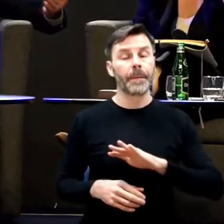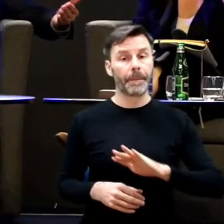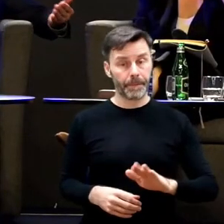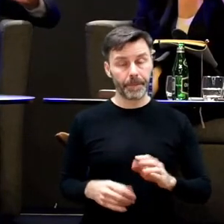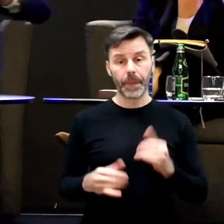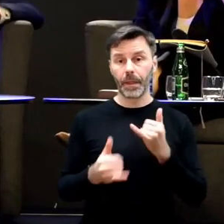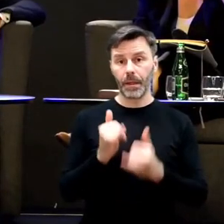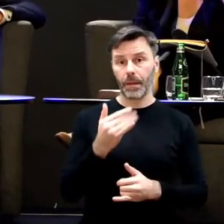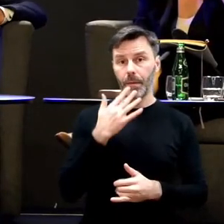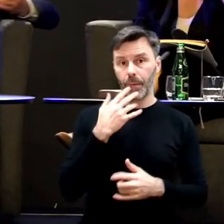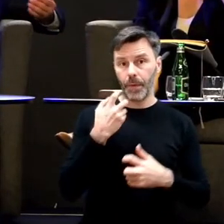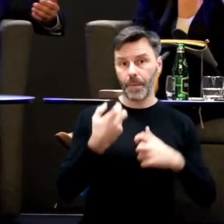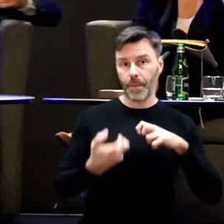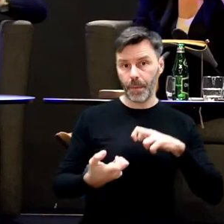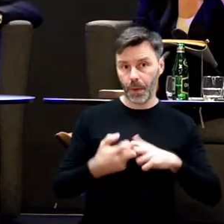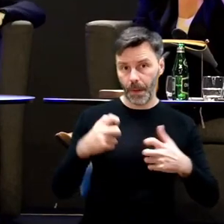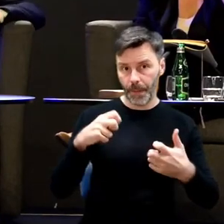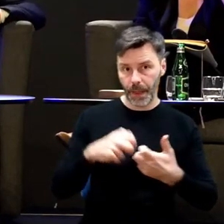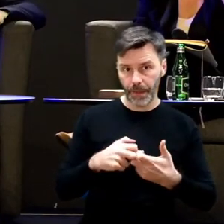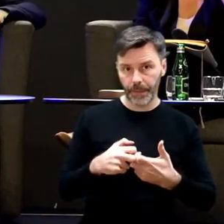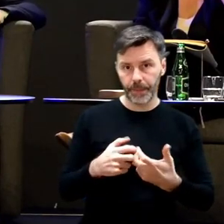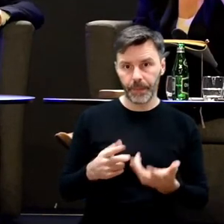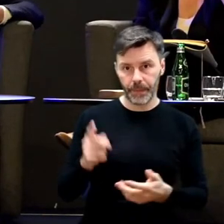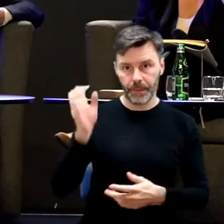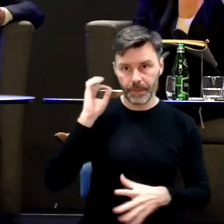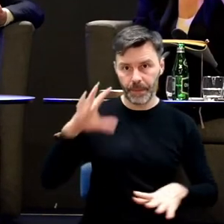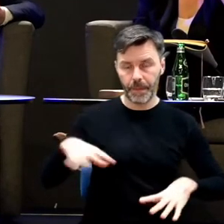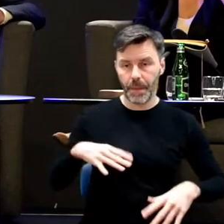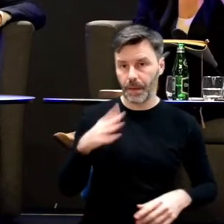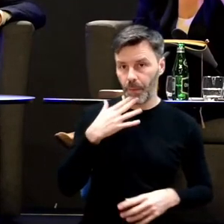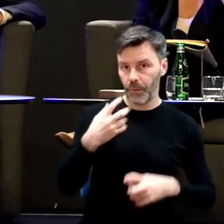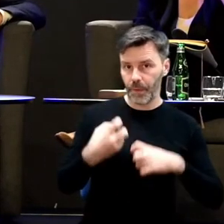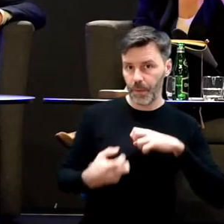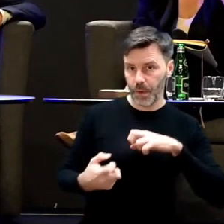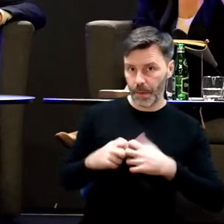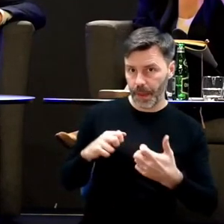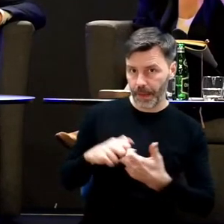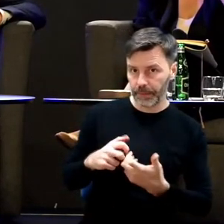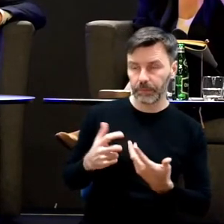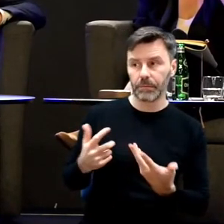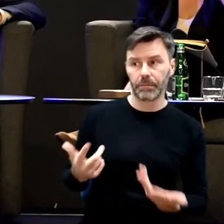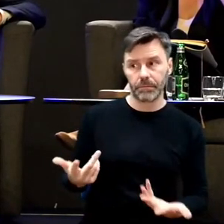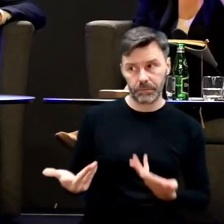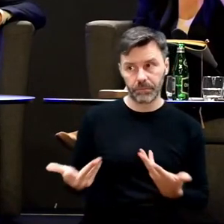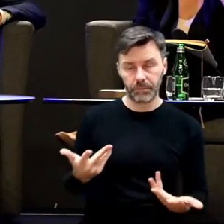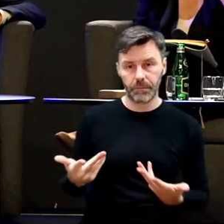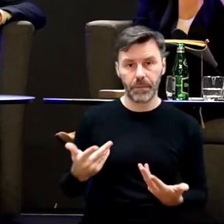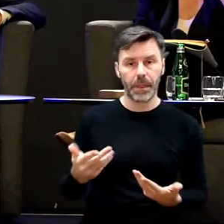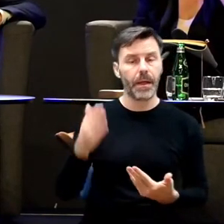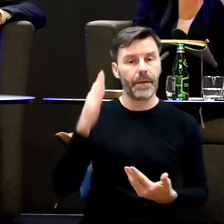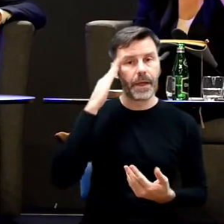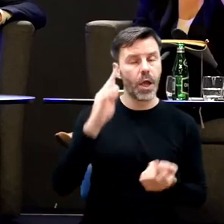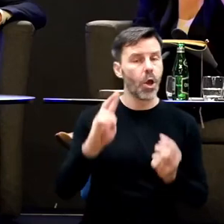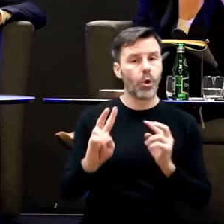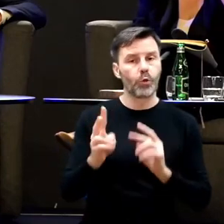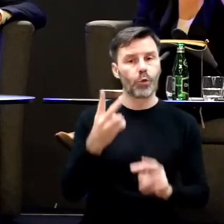a tak rozumiem wypowiedź tutaj Pani, no to też wiedzmy jakie są źródła tego tematu.